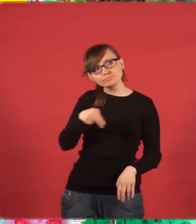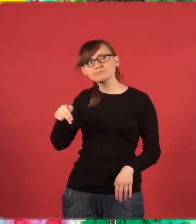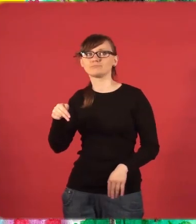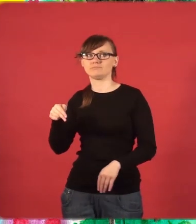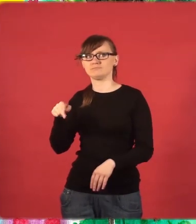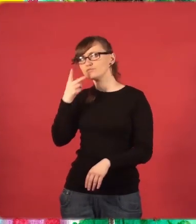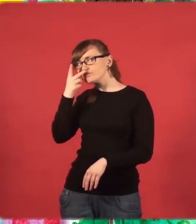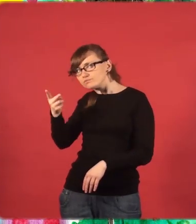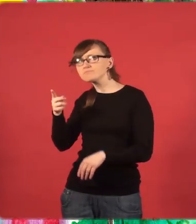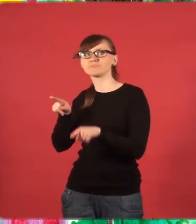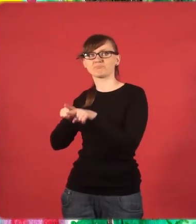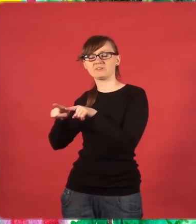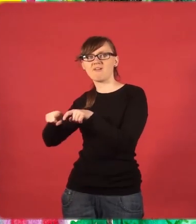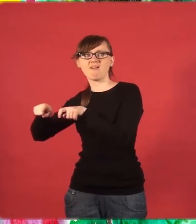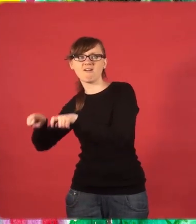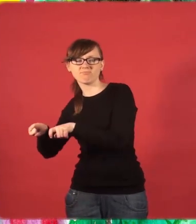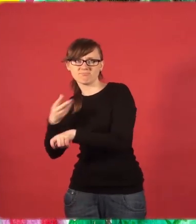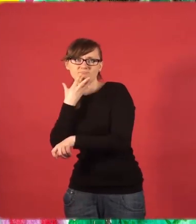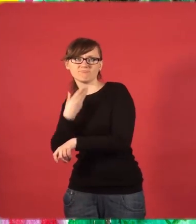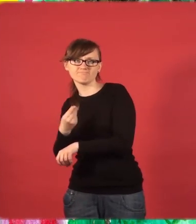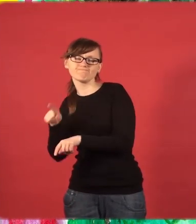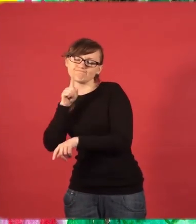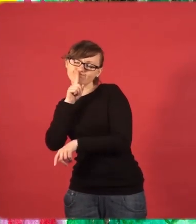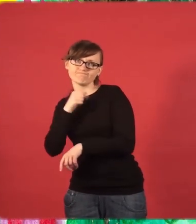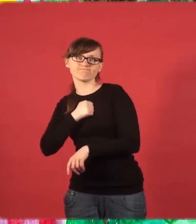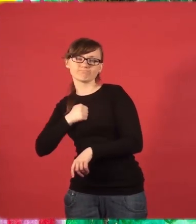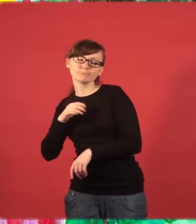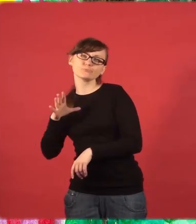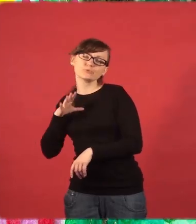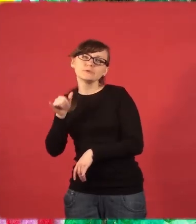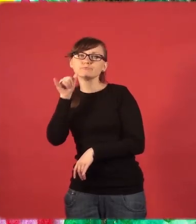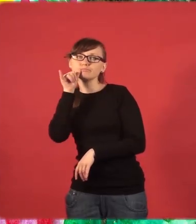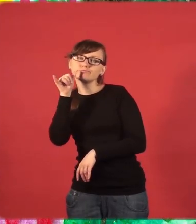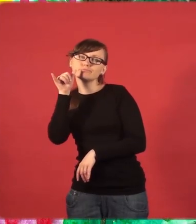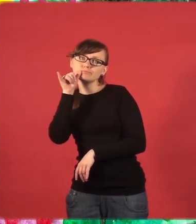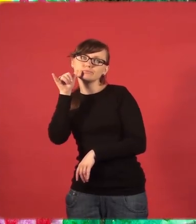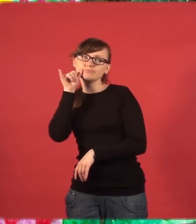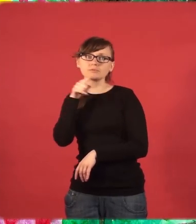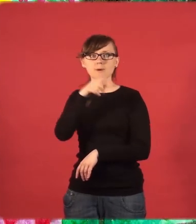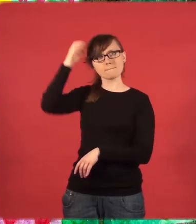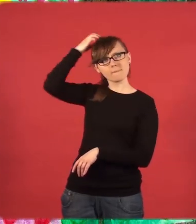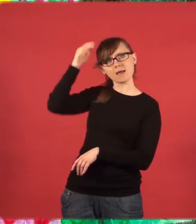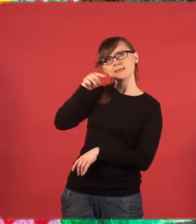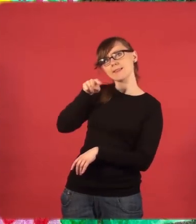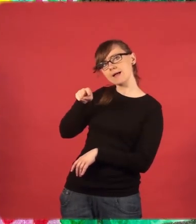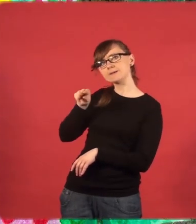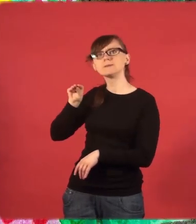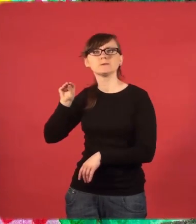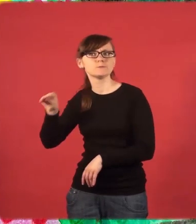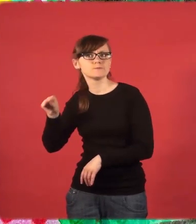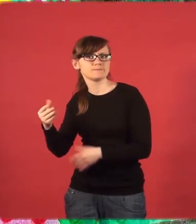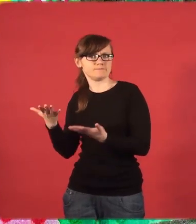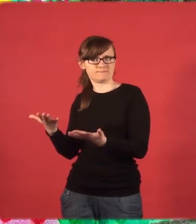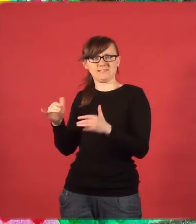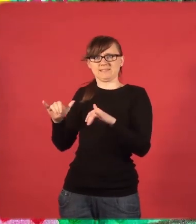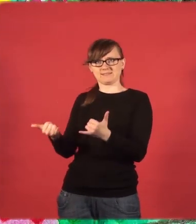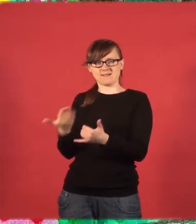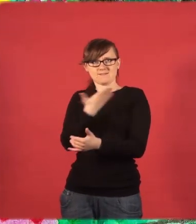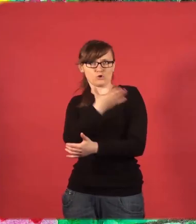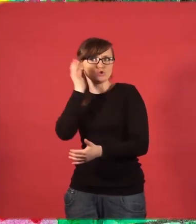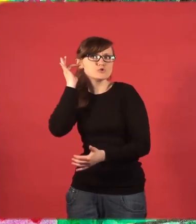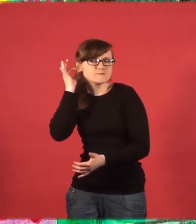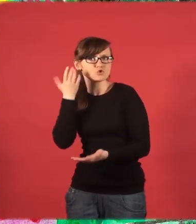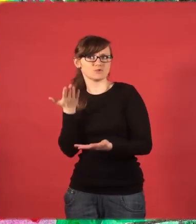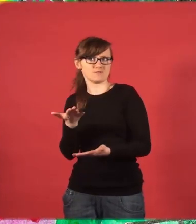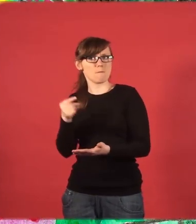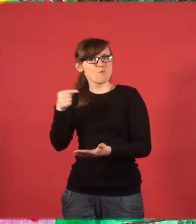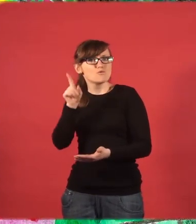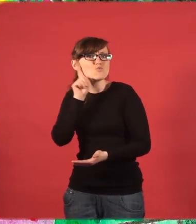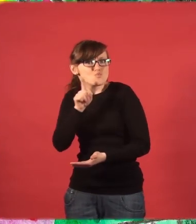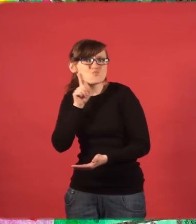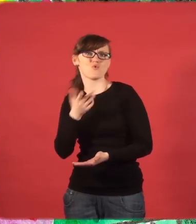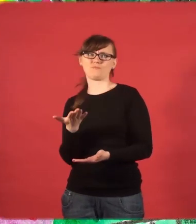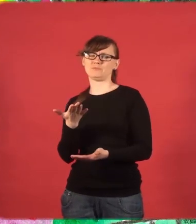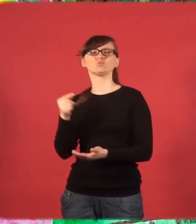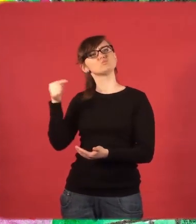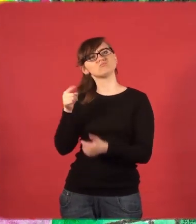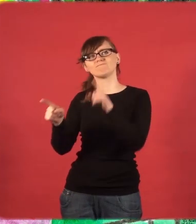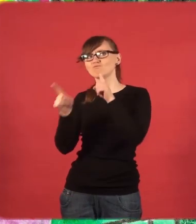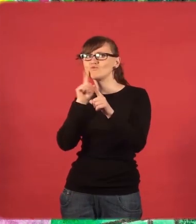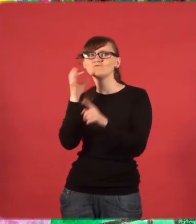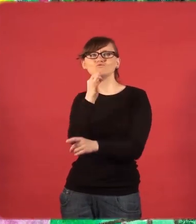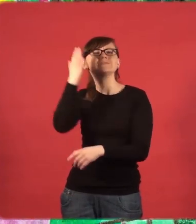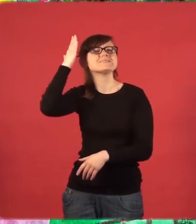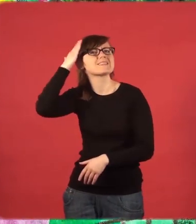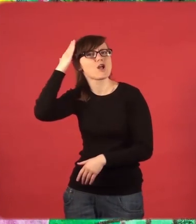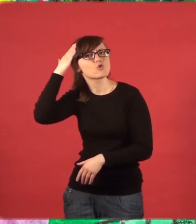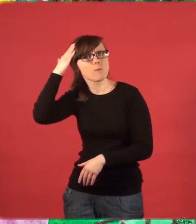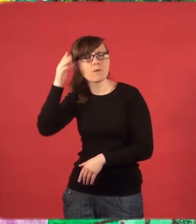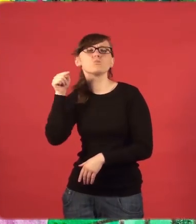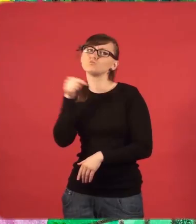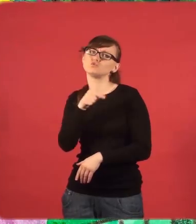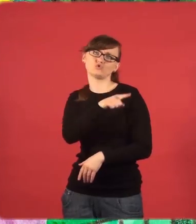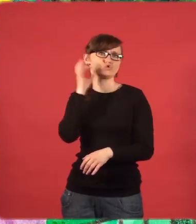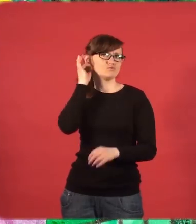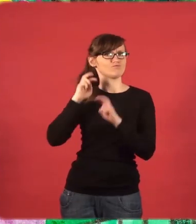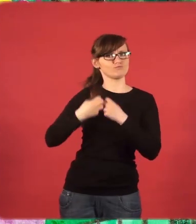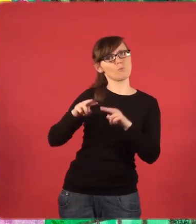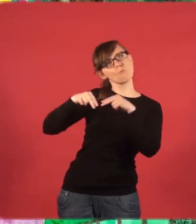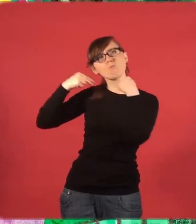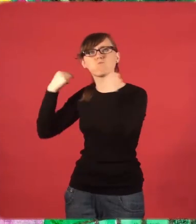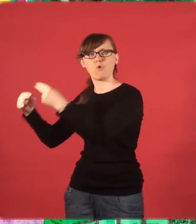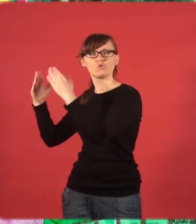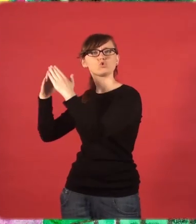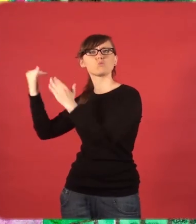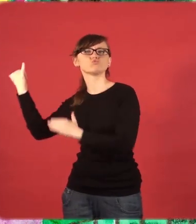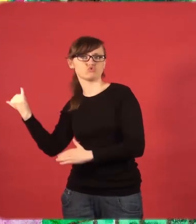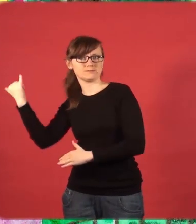Kobieta zeszła do kuchni, gdzie zastała brata, palącego fajkę. Powiedziała, że następnego dnia pojedzie do pani Spencer, by wyjaśnić sprawę i odesłać Anię do sierocińca.